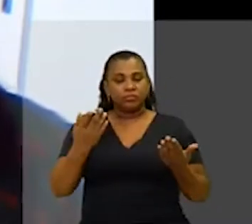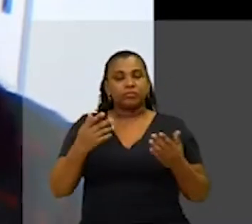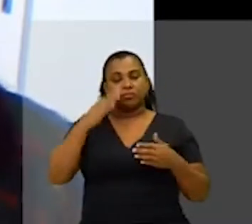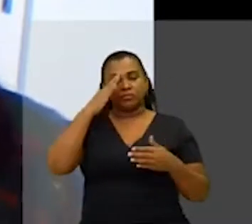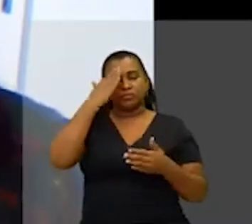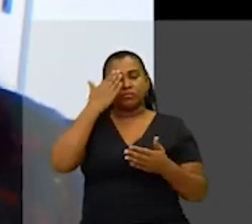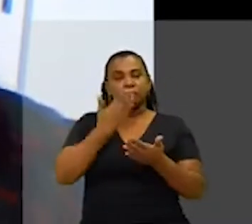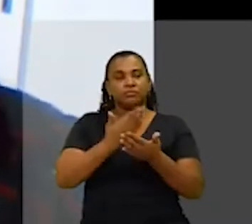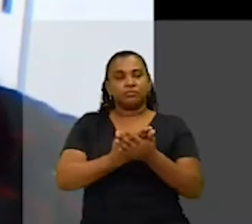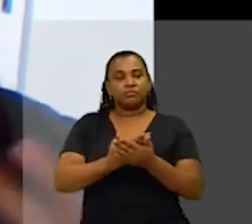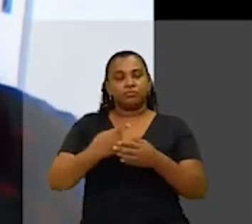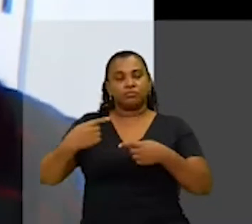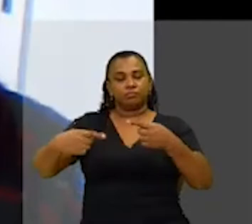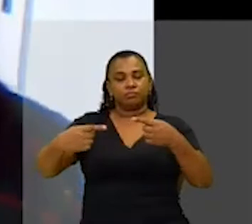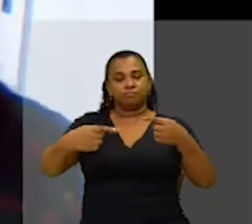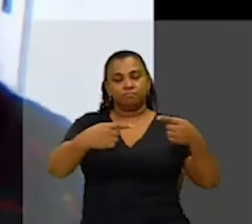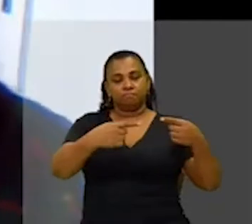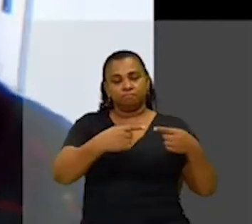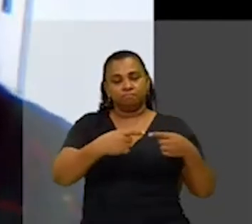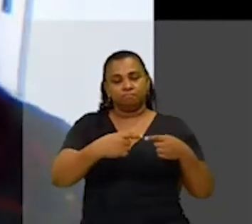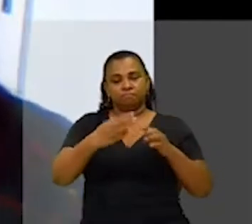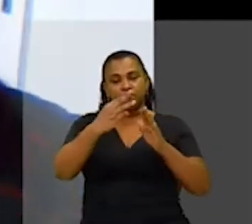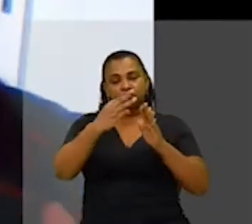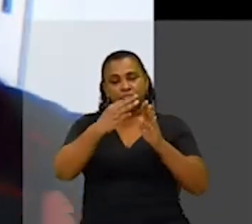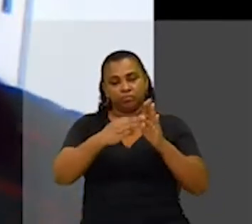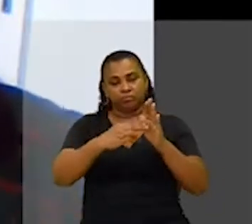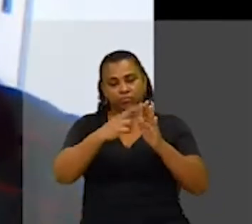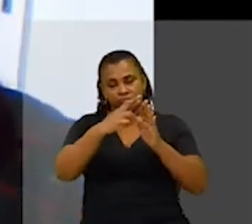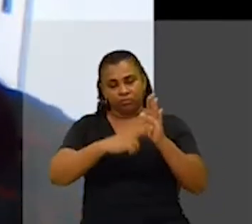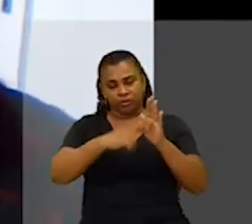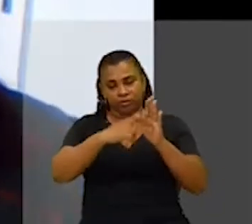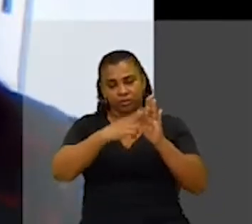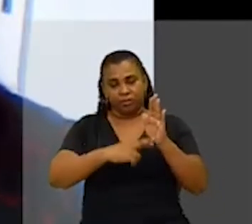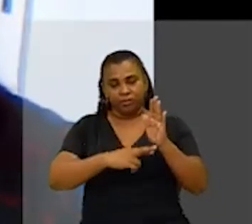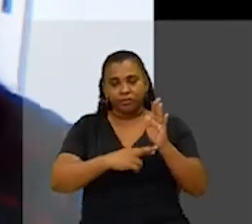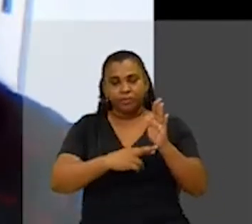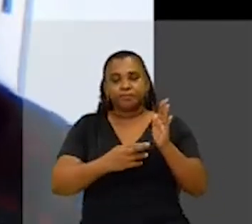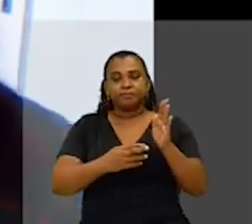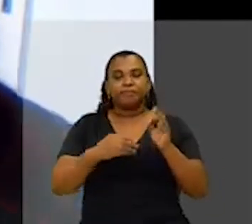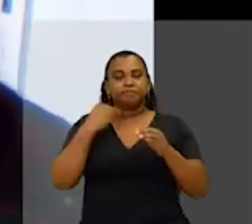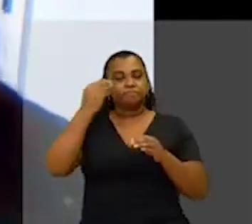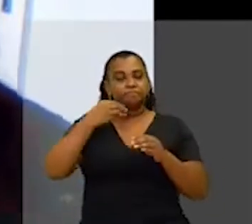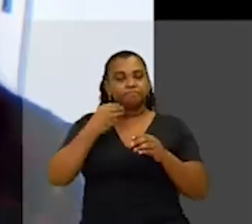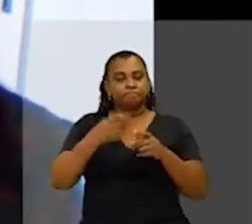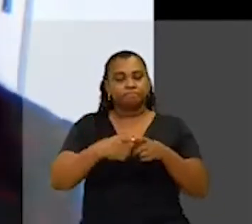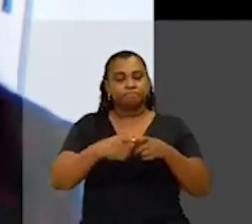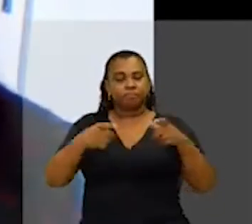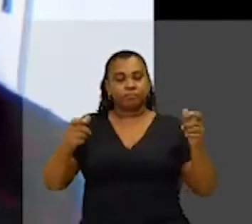dessas experiências é extremamente importante na tentativa de ampliar essa possibilidade mostra